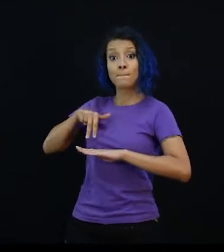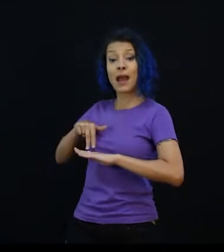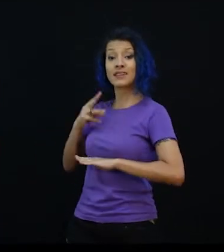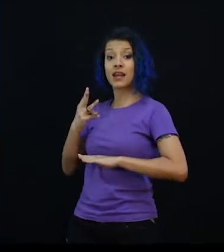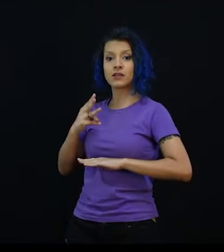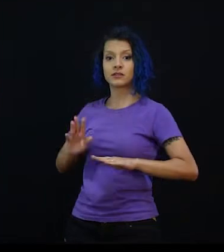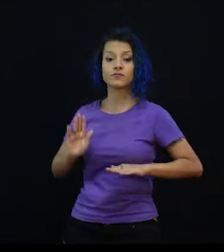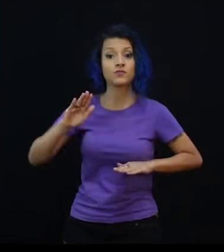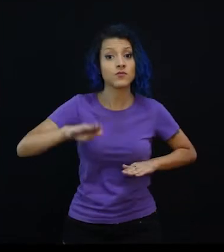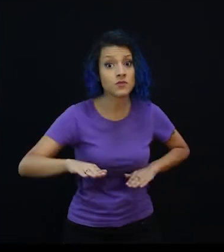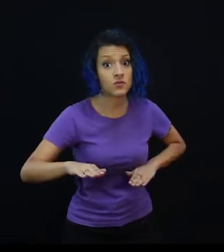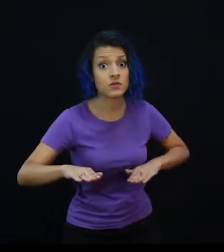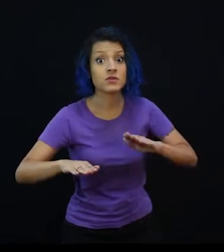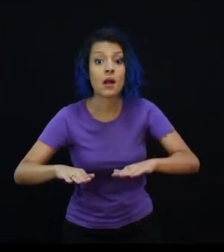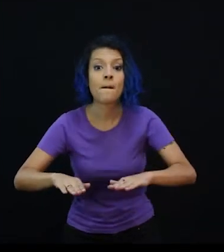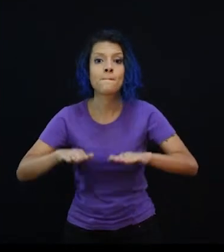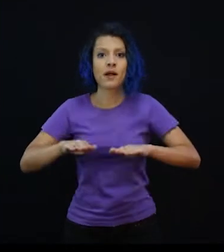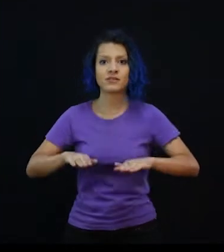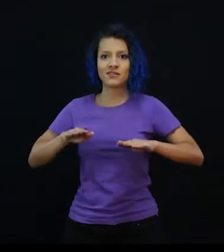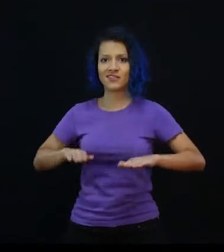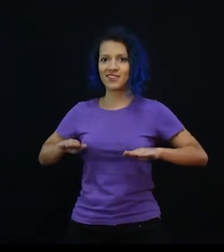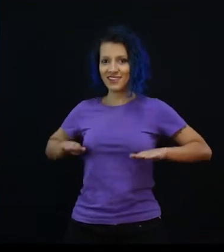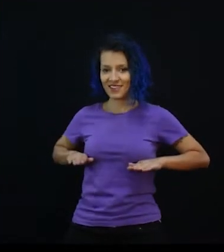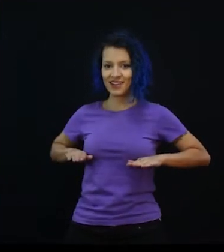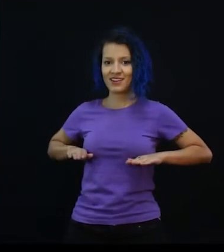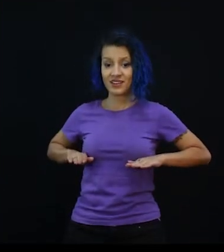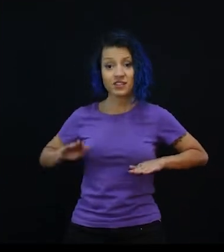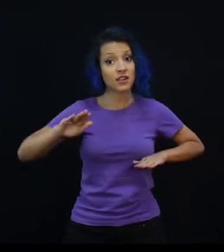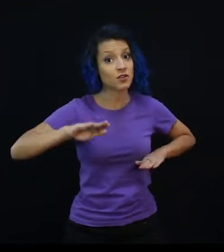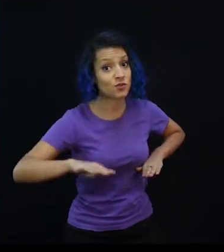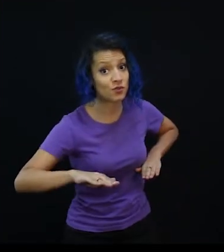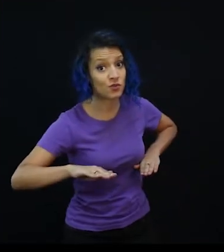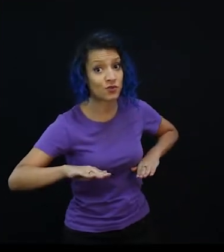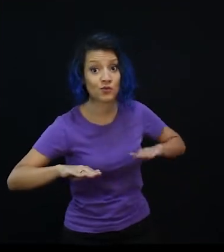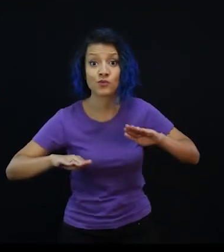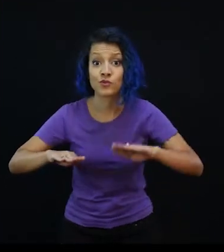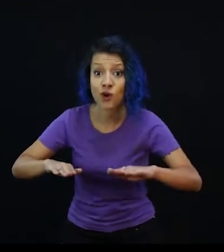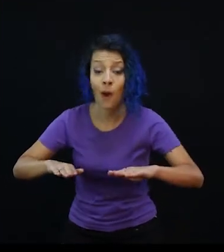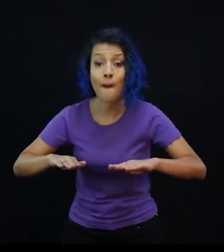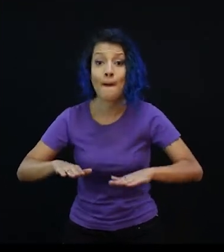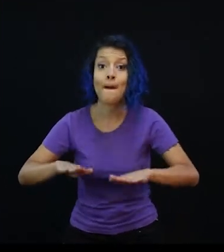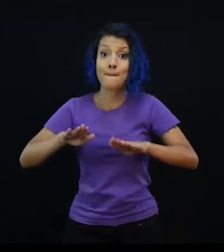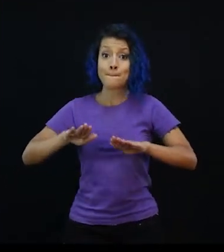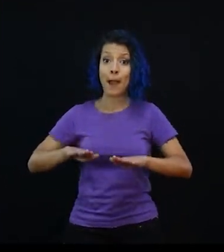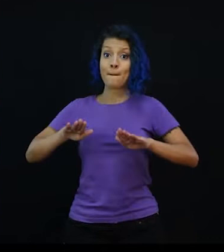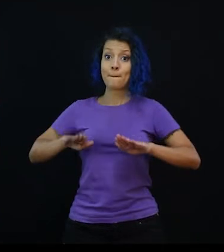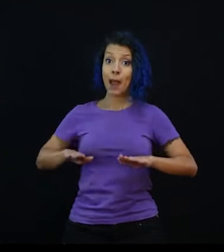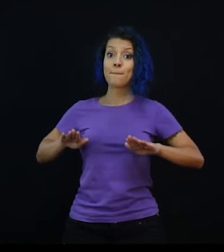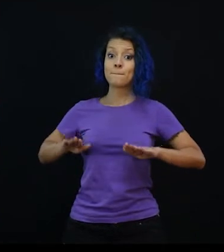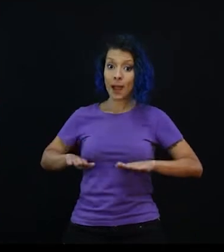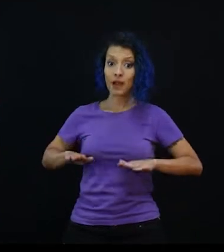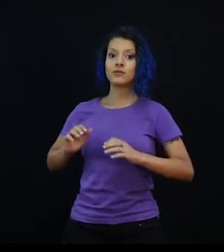Se está sujo, faça se lavar Se está sujo, faça se esfregar